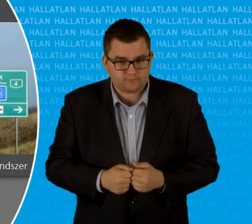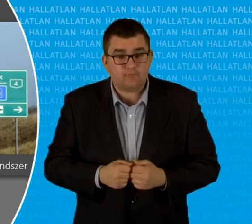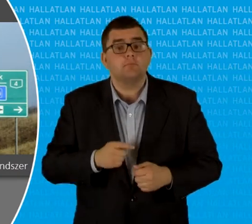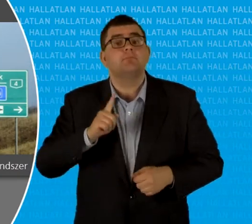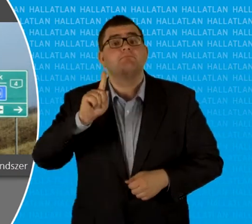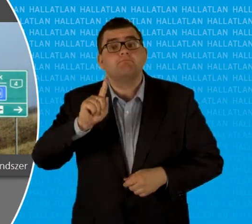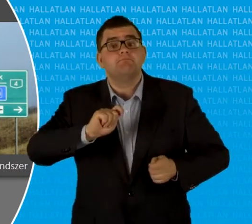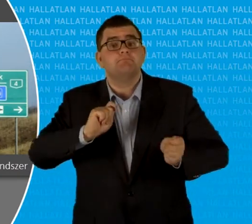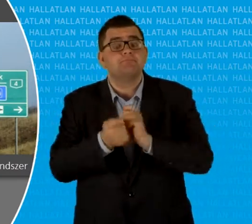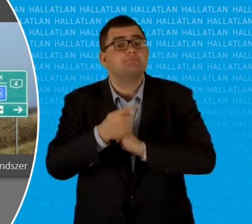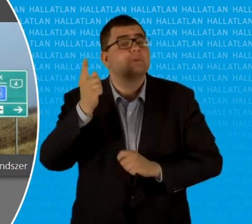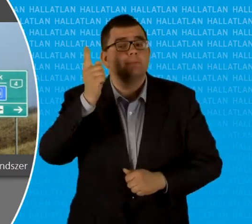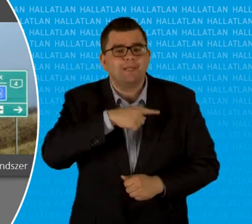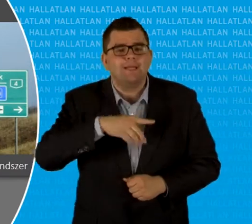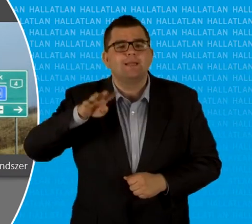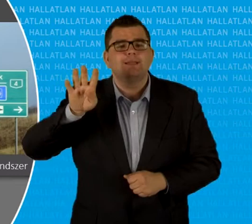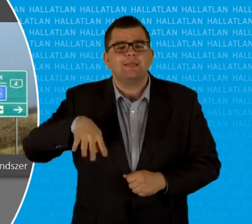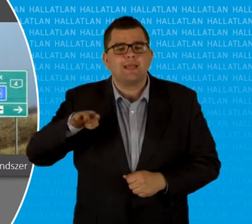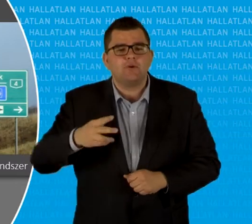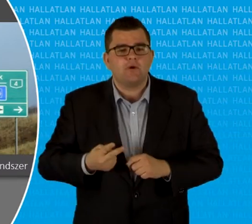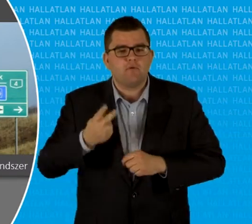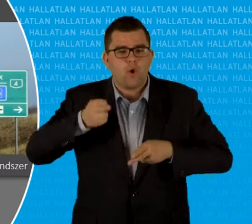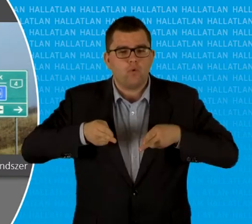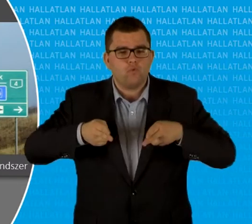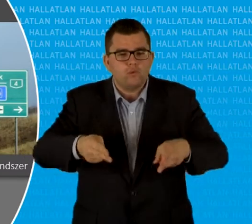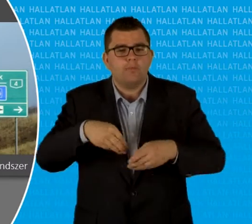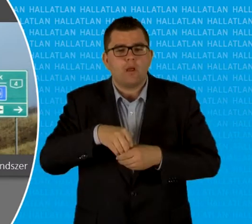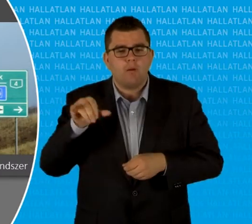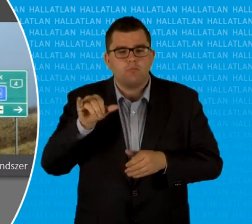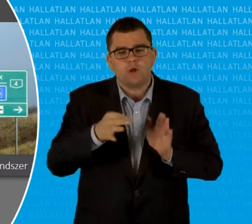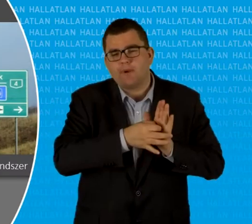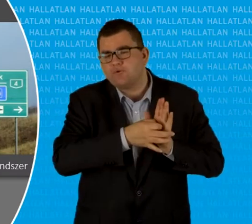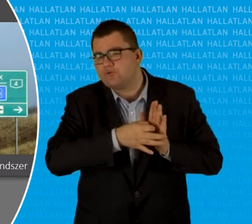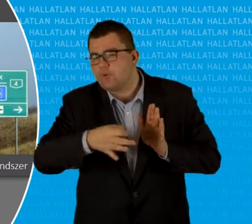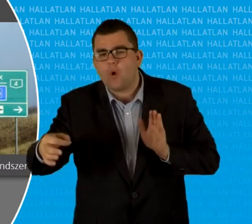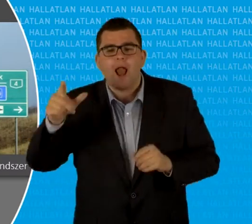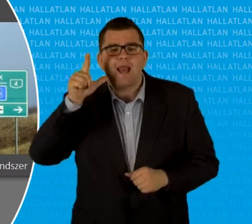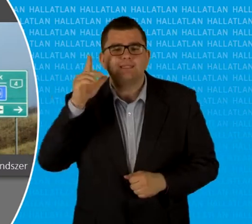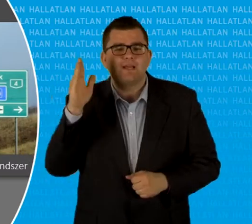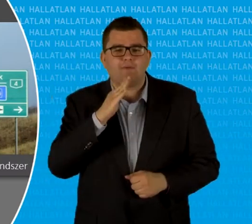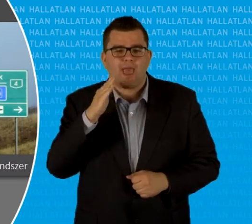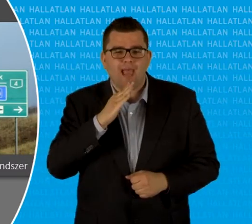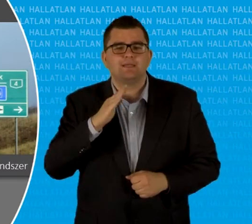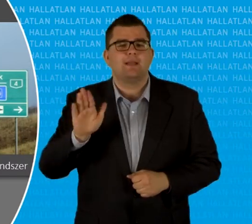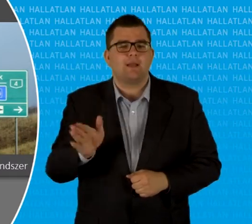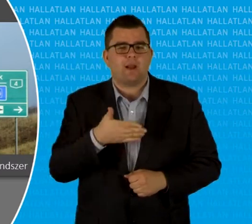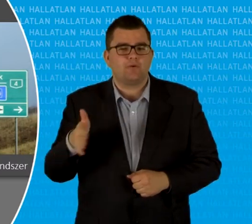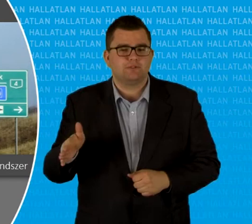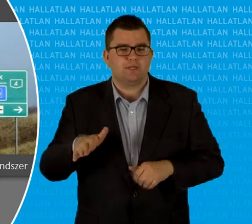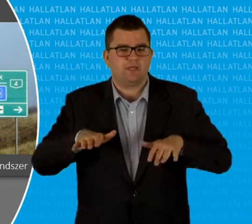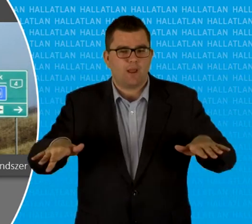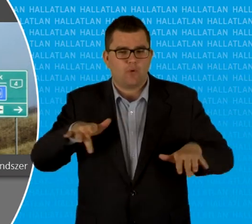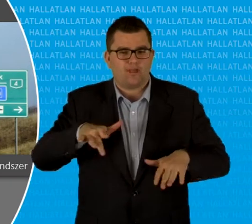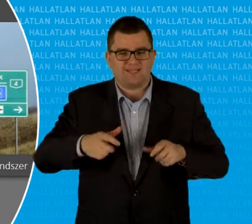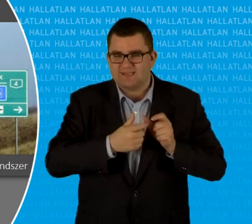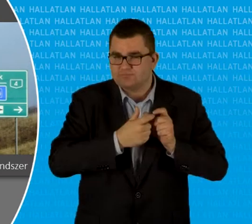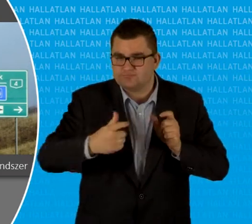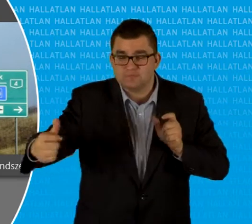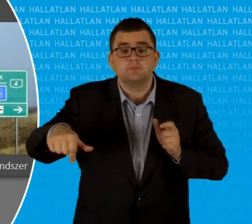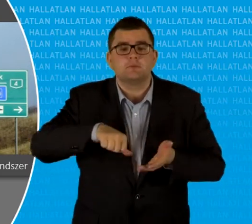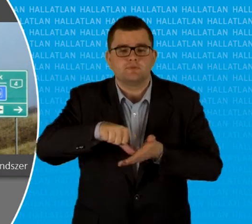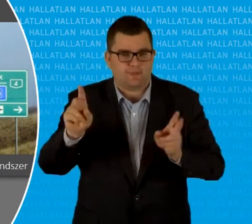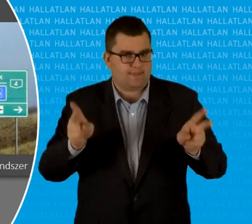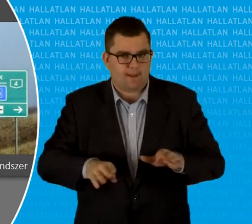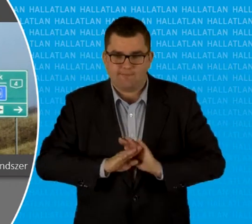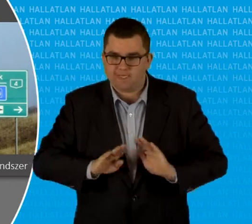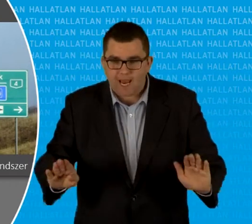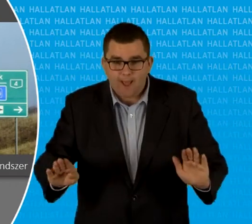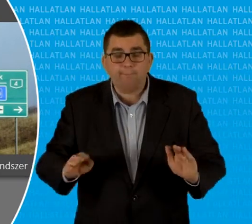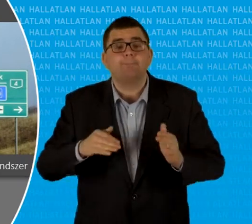Ingyenes lesz a 4-es főút Budapest felől a Liszt Ferenc Nemzetközi Repülőtérig tartó szakaszának használata,